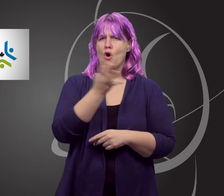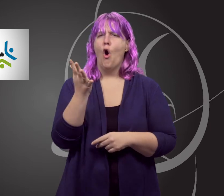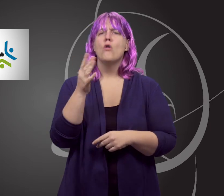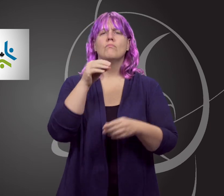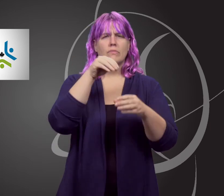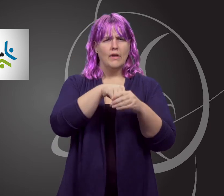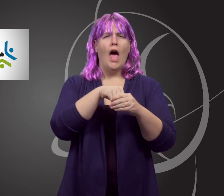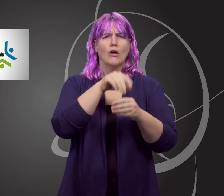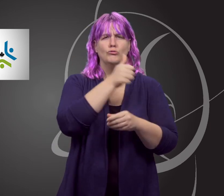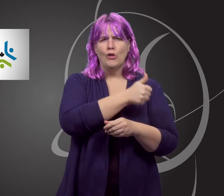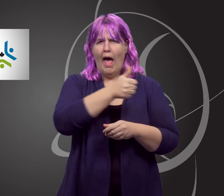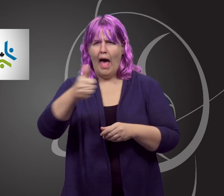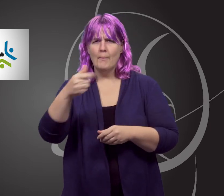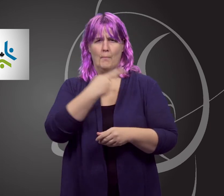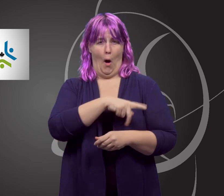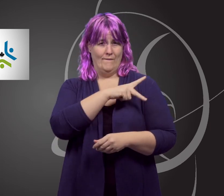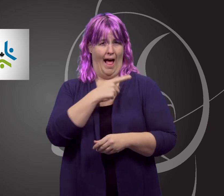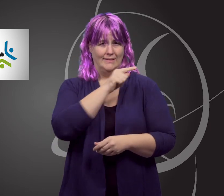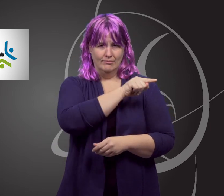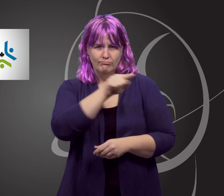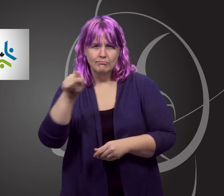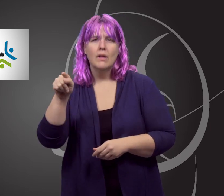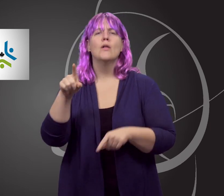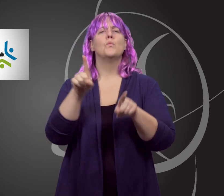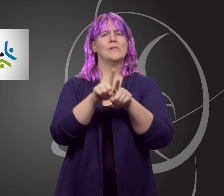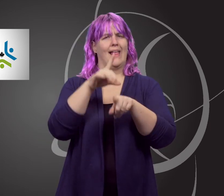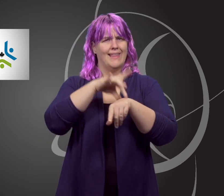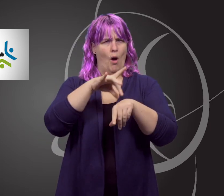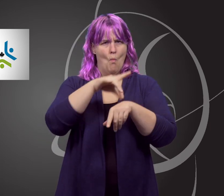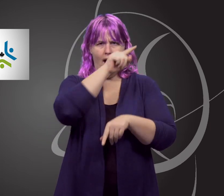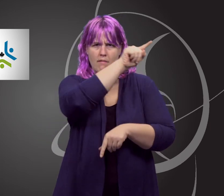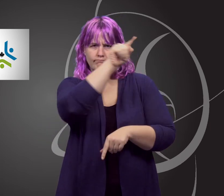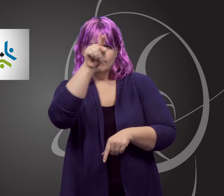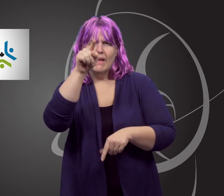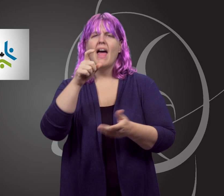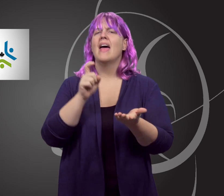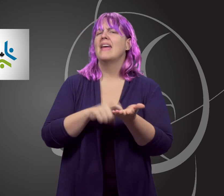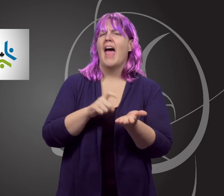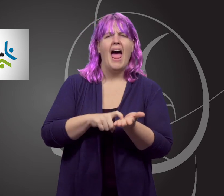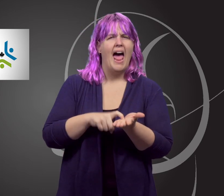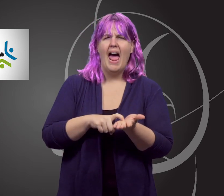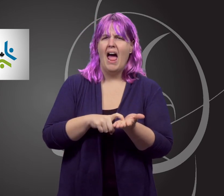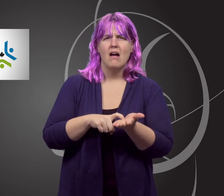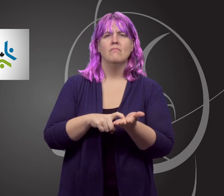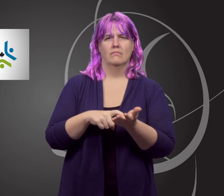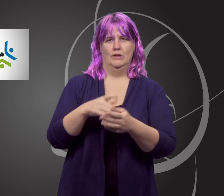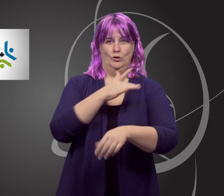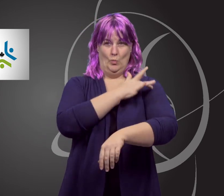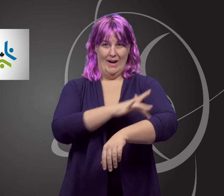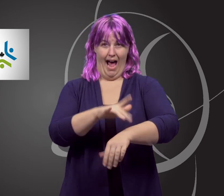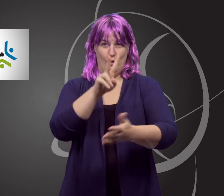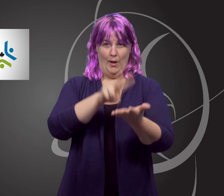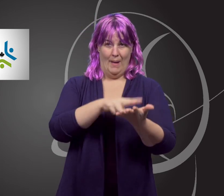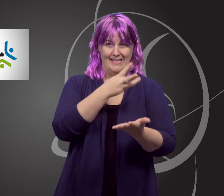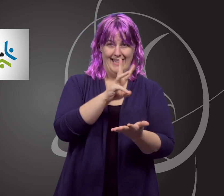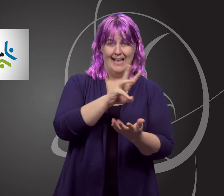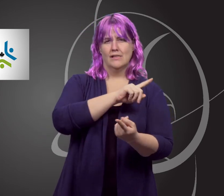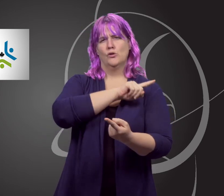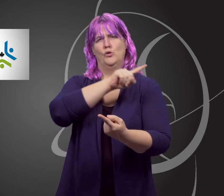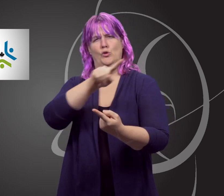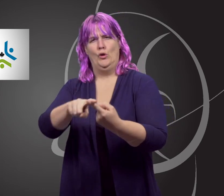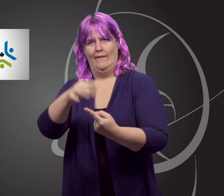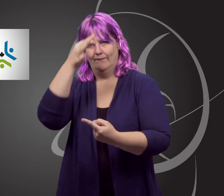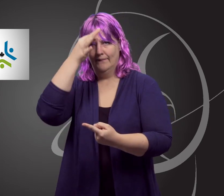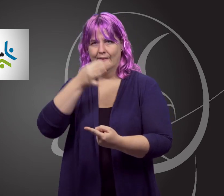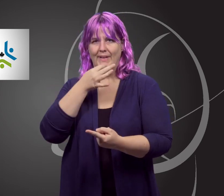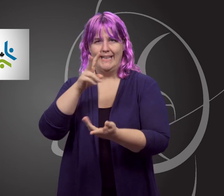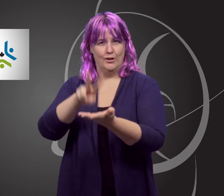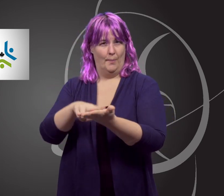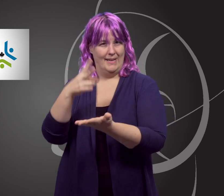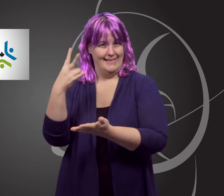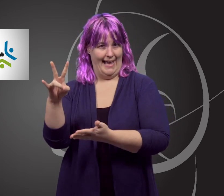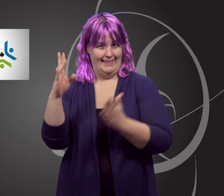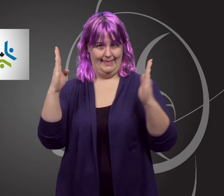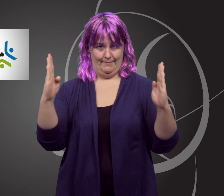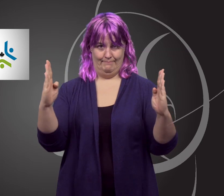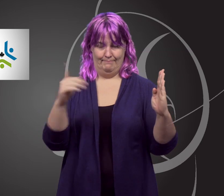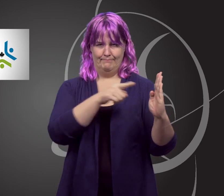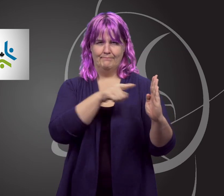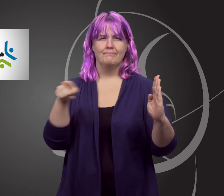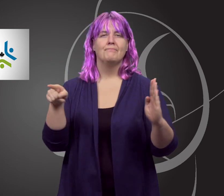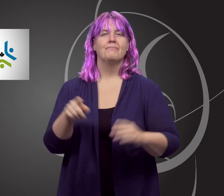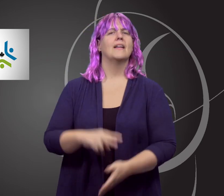dont quelques dans chaque province et territoire entre juillet 2016 et février 2017.